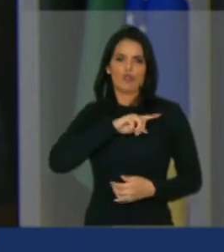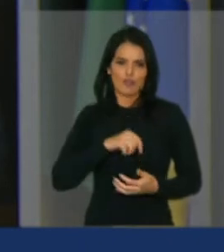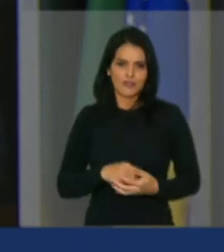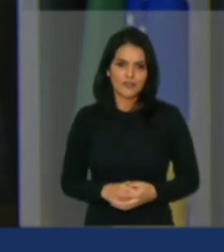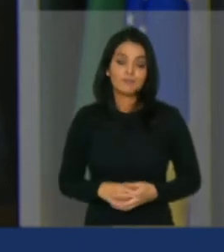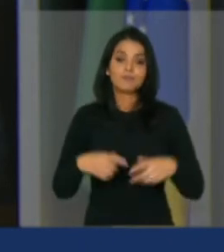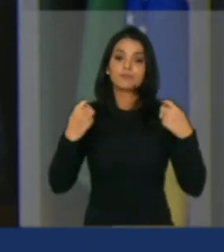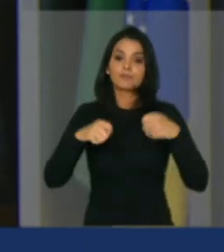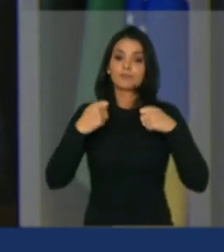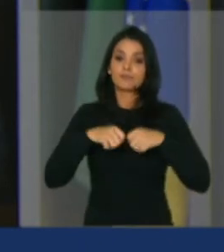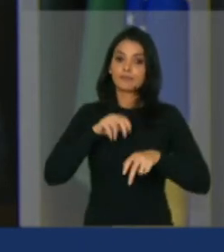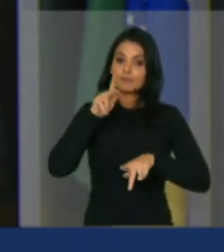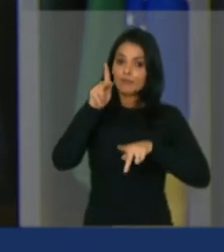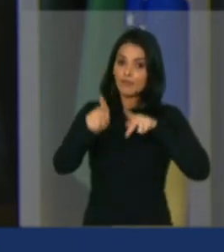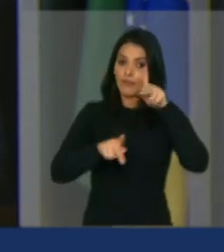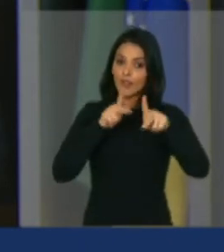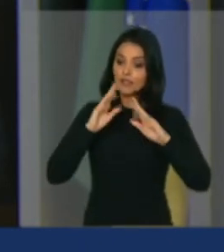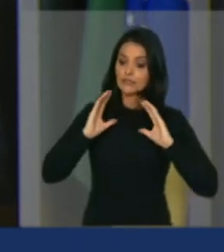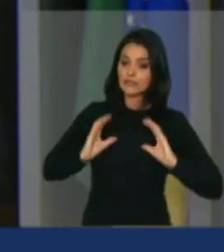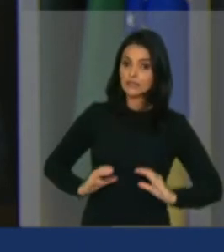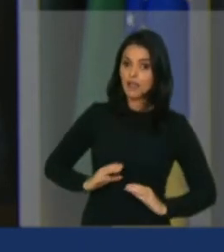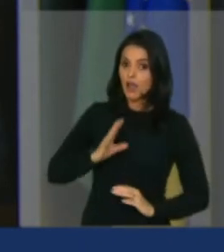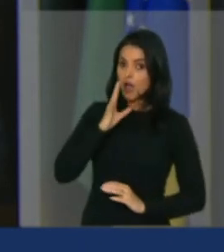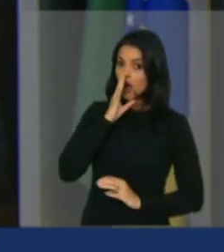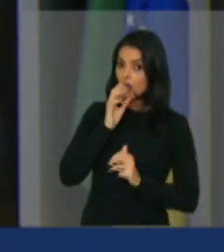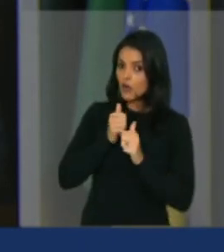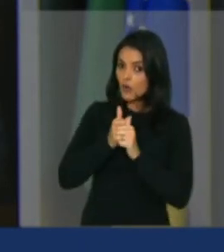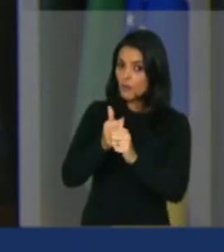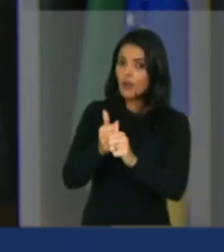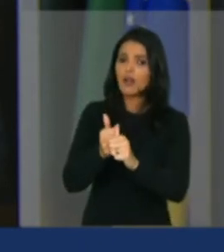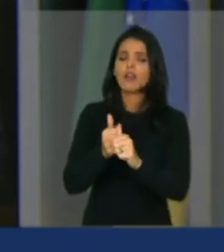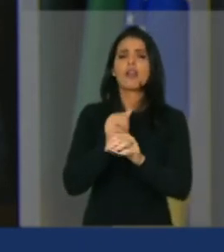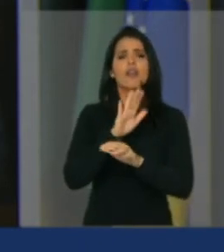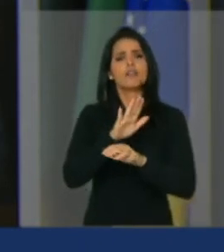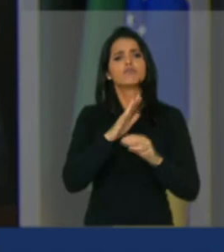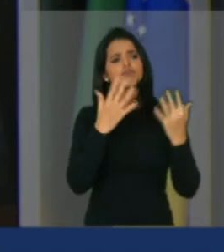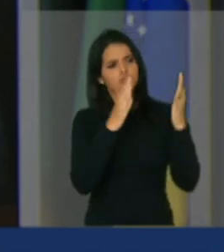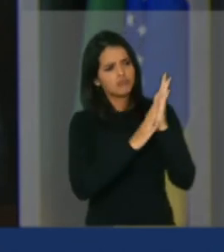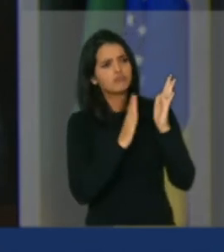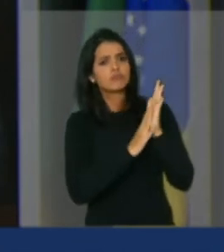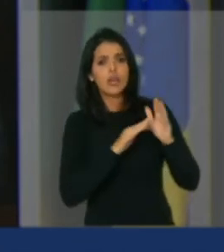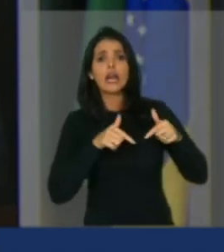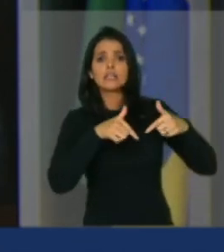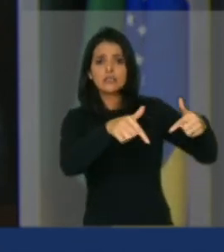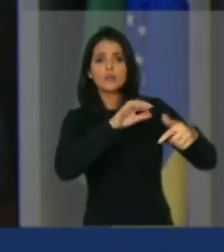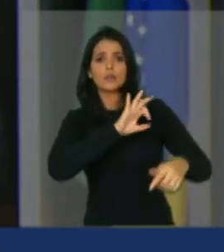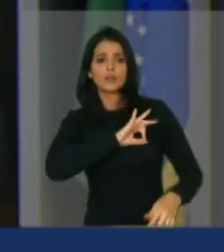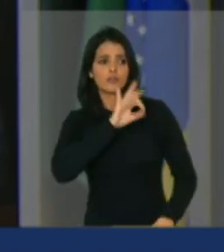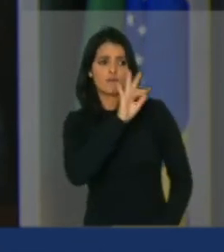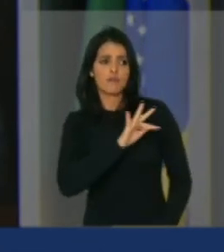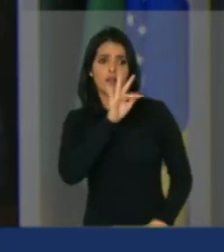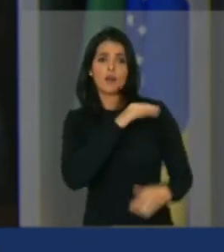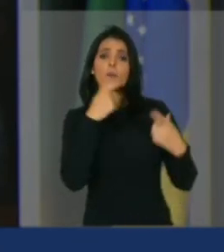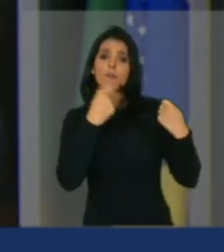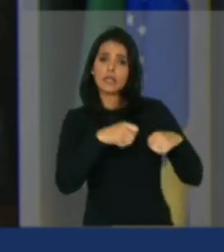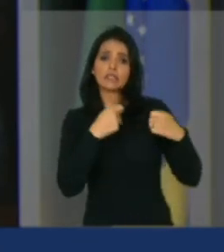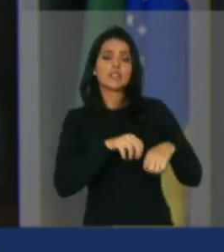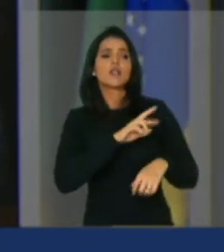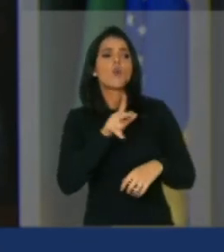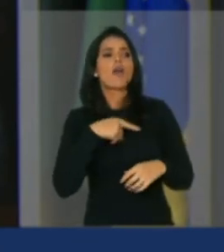ACOMPANHA, NÃO DIMINUA A AÇÃO DA POLÍCIA FEDERAL, ESPECIFICAMENTE A REPRESSÃO AO TRÁFICO DE DROGAS, CONTRABANDO, E DESCAMINHO, QUE